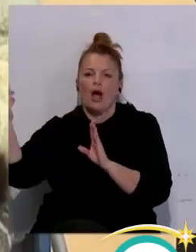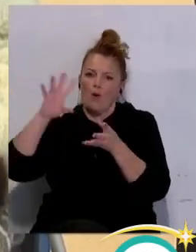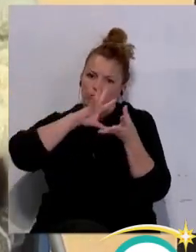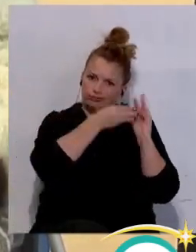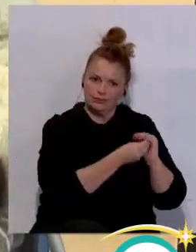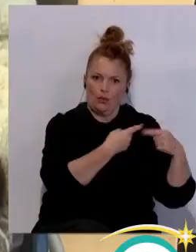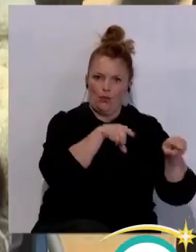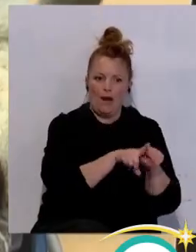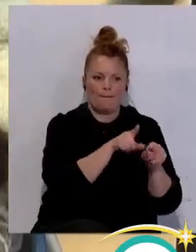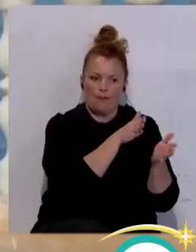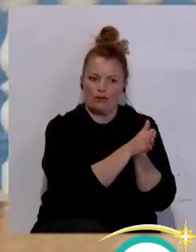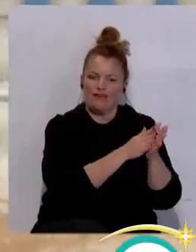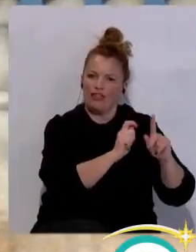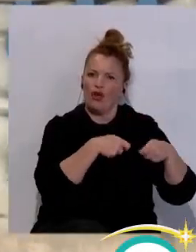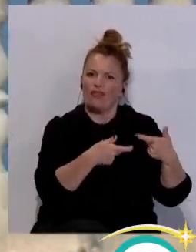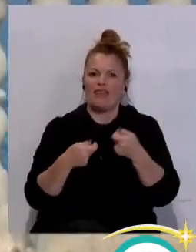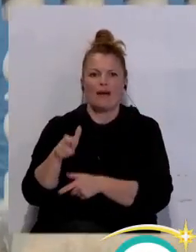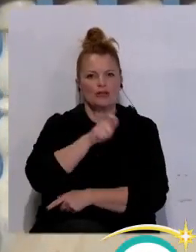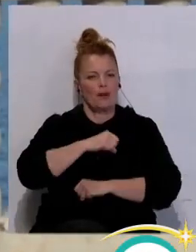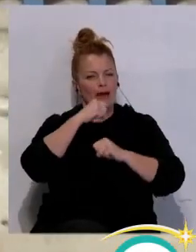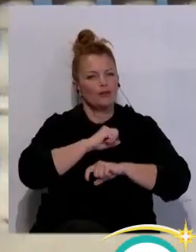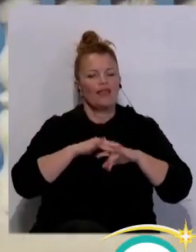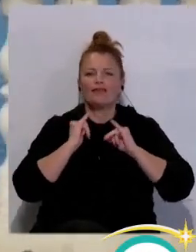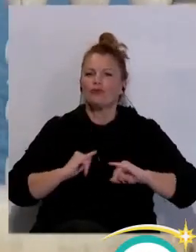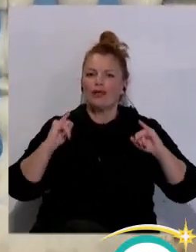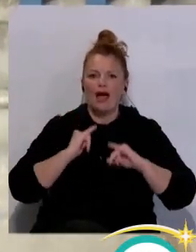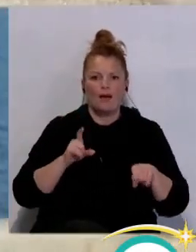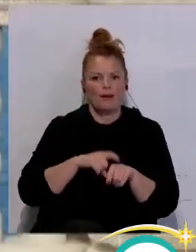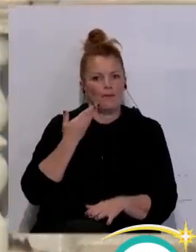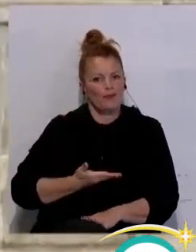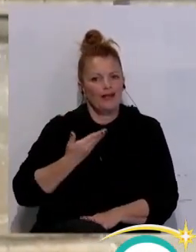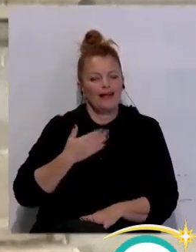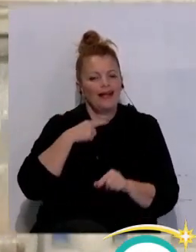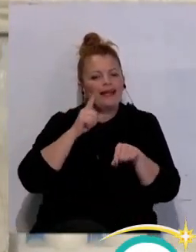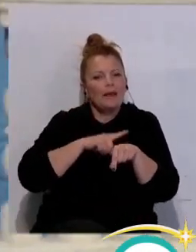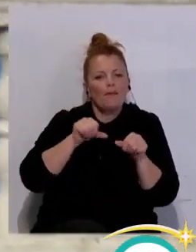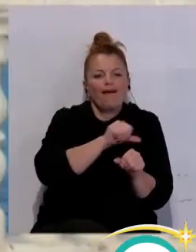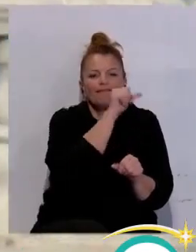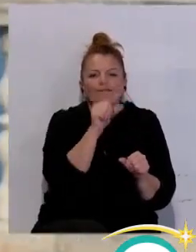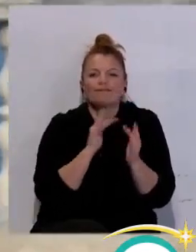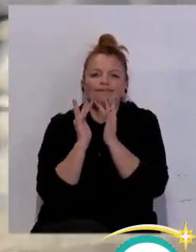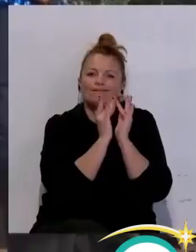motiva a las personas mayores disfrutando de la importancia de pasar tiempo con la familia